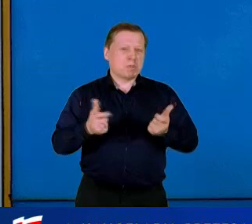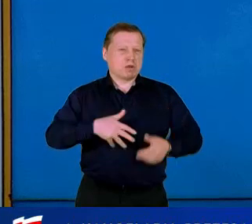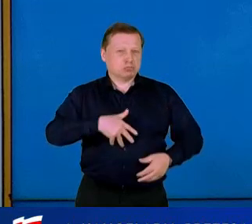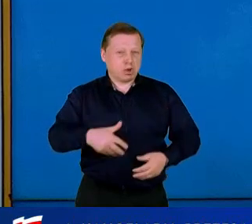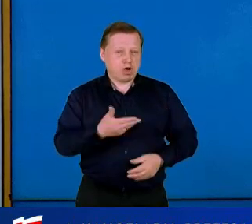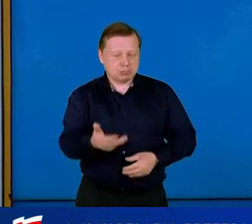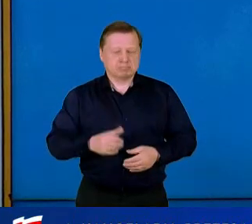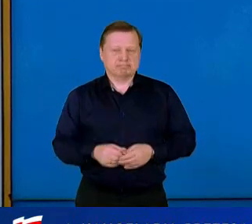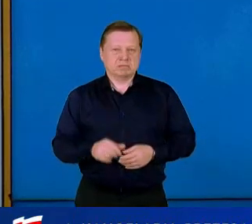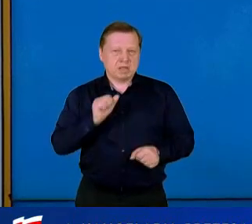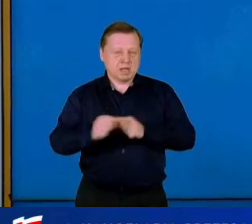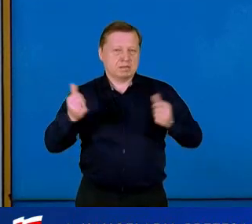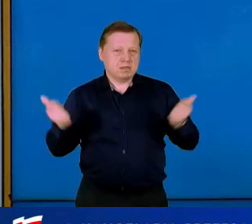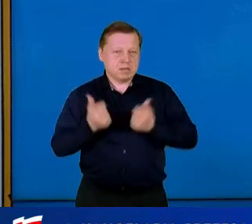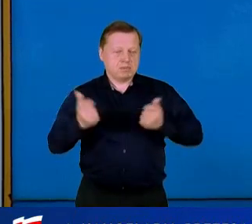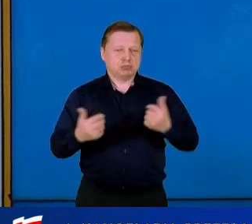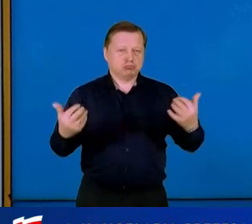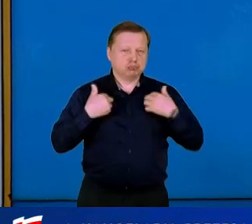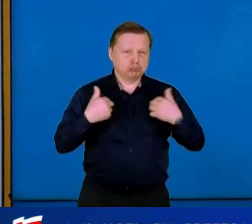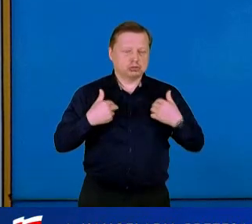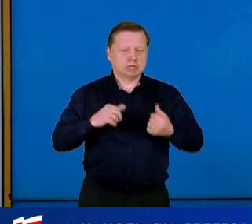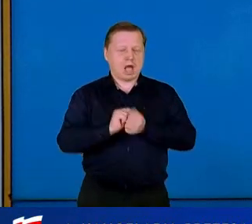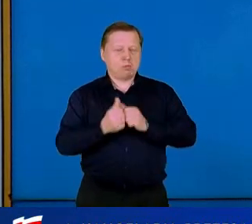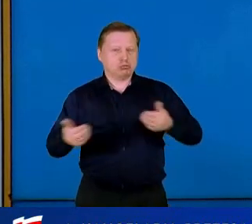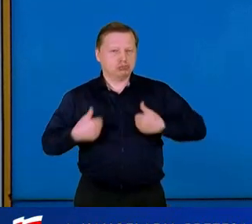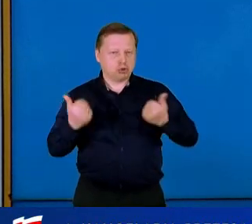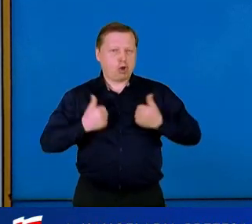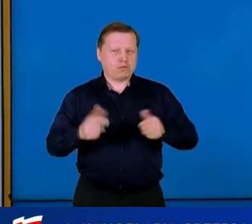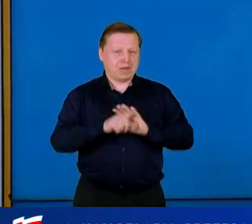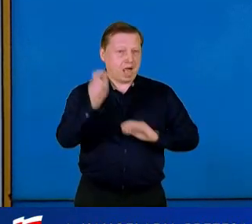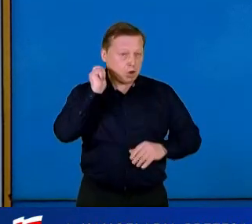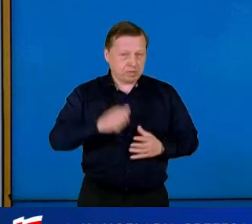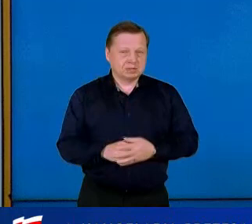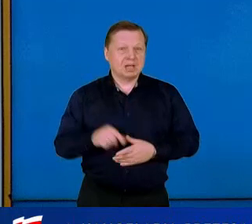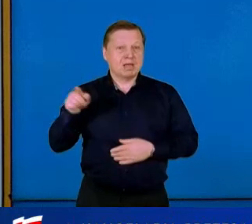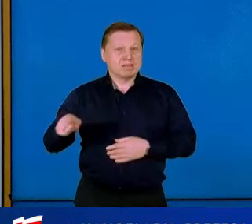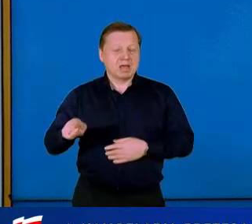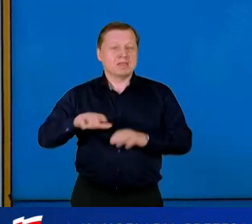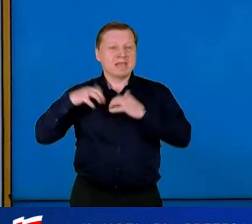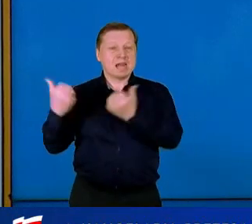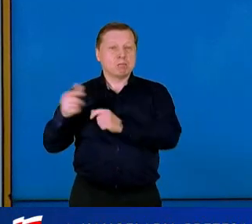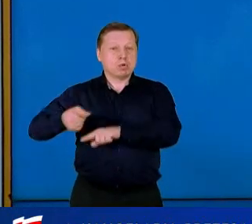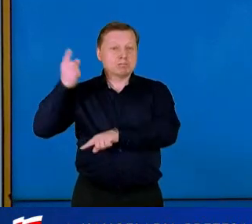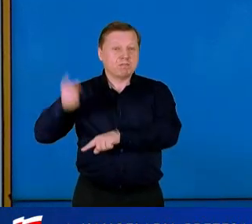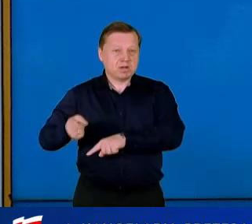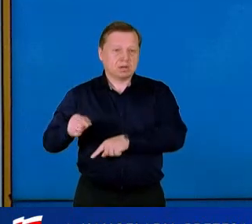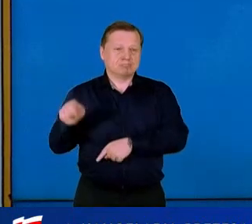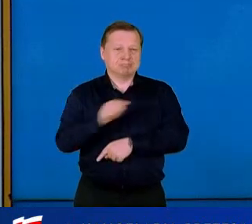w których zagrożone jest życie lub zdrowie kobiety, ten wyrok Trybunału, który zapadł nie ma do nich odniesienia.